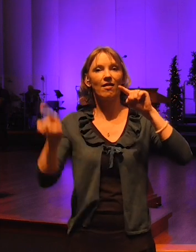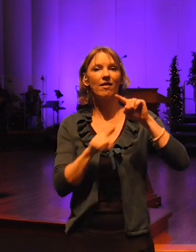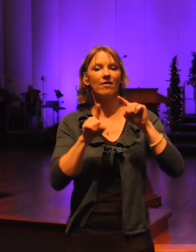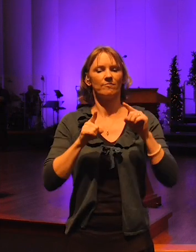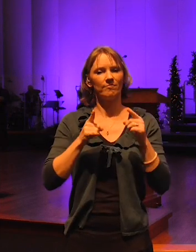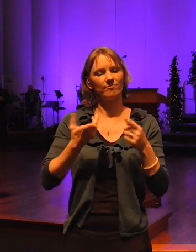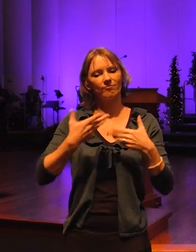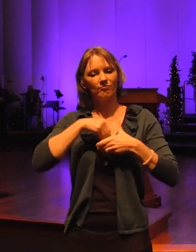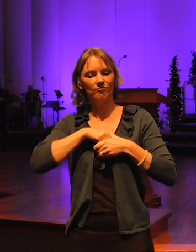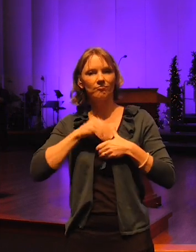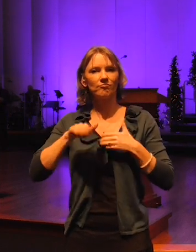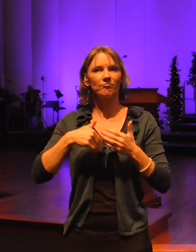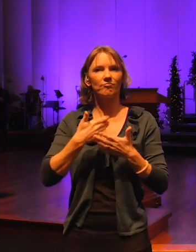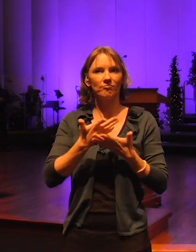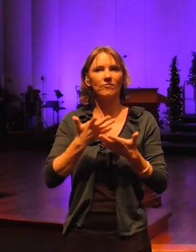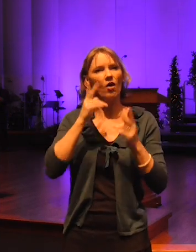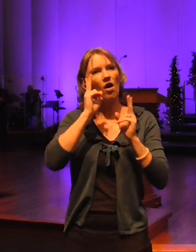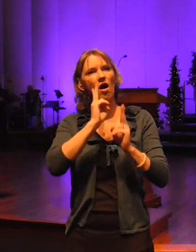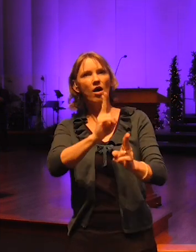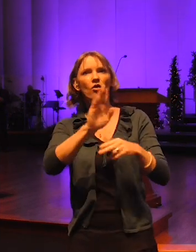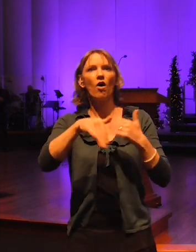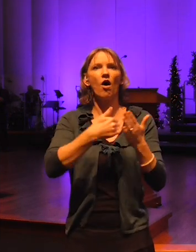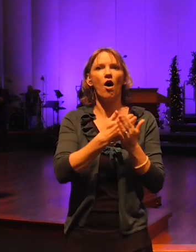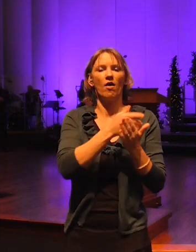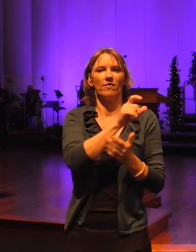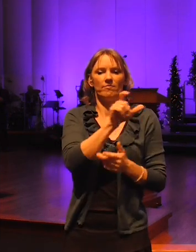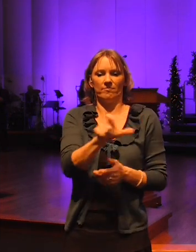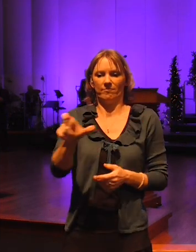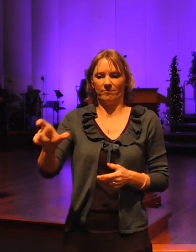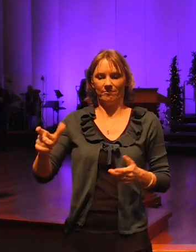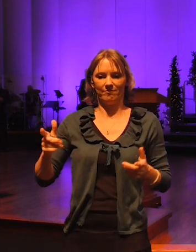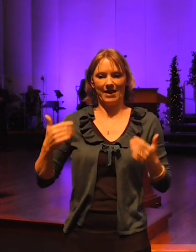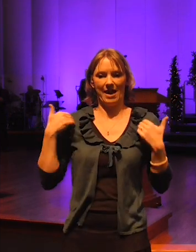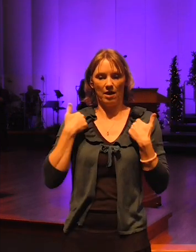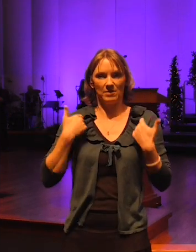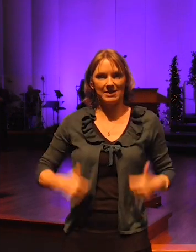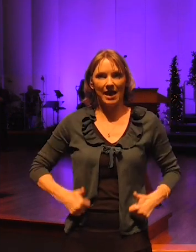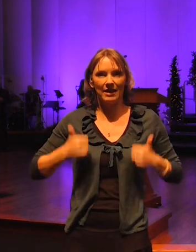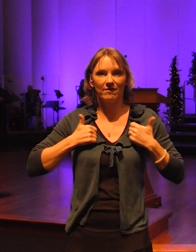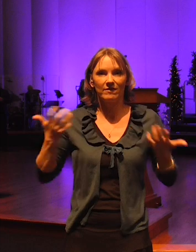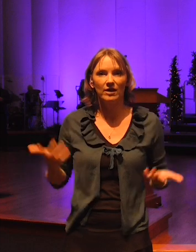del mundo y celebramos el ciclo de luz de una manera indígena te invitamos